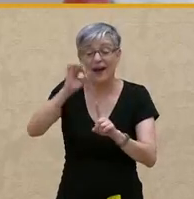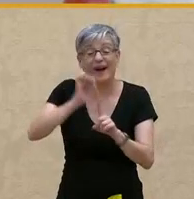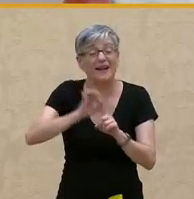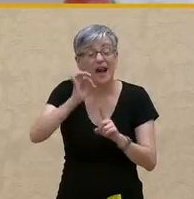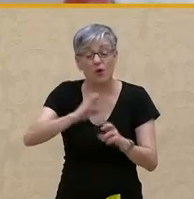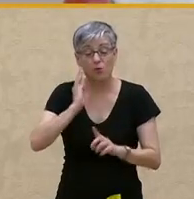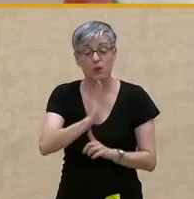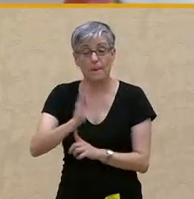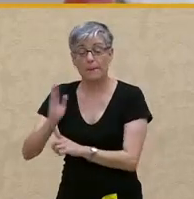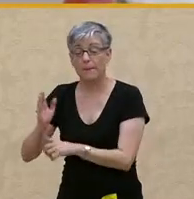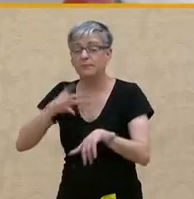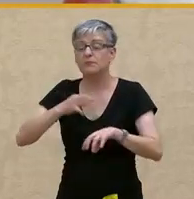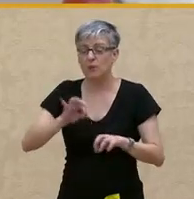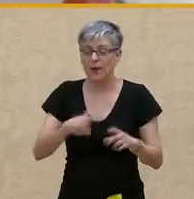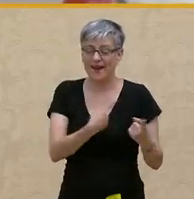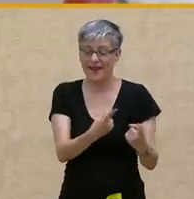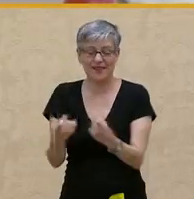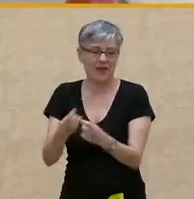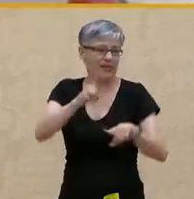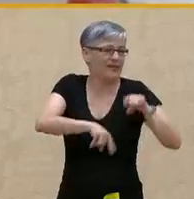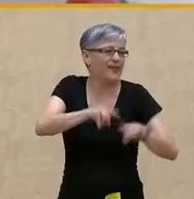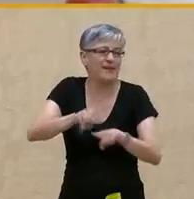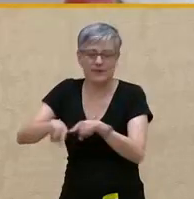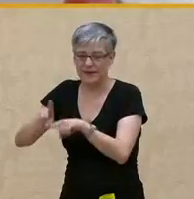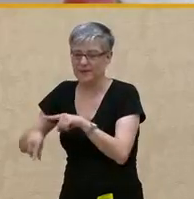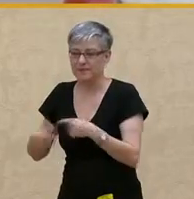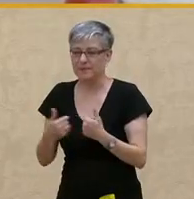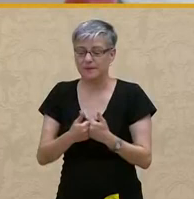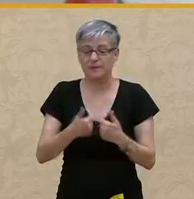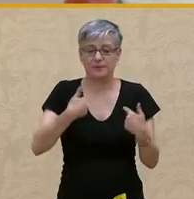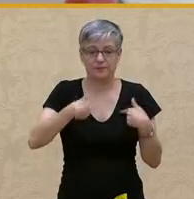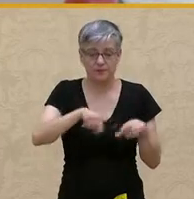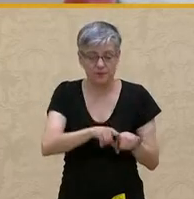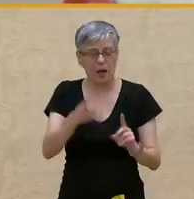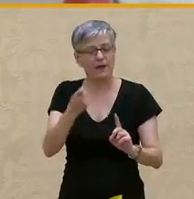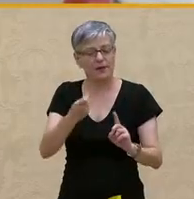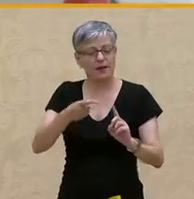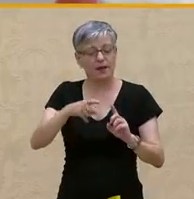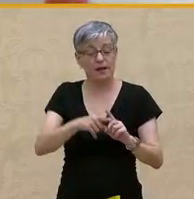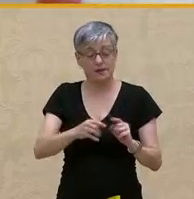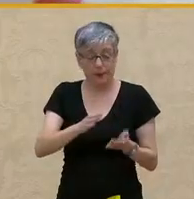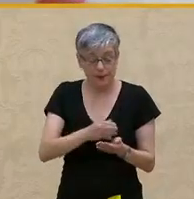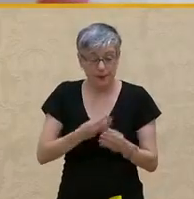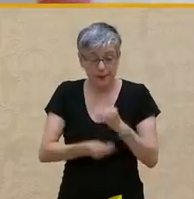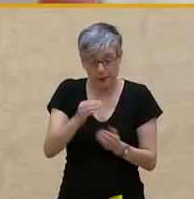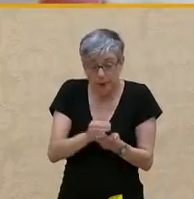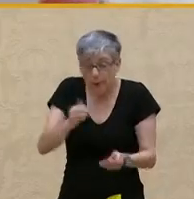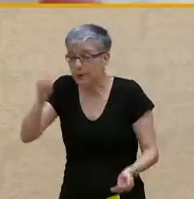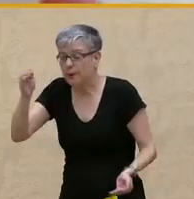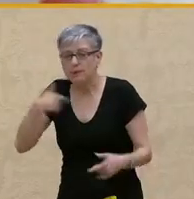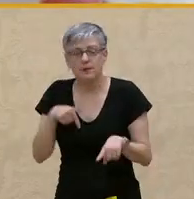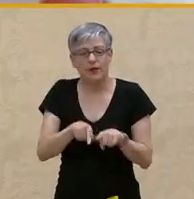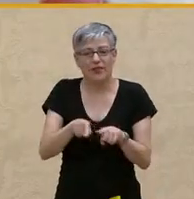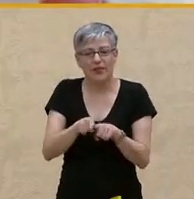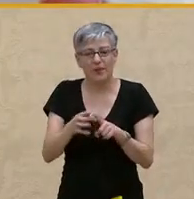tendrán más o menos necesidades. Son niños que los primeros meses de vida pasan por